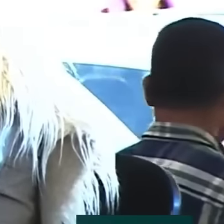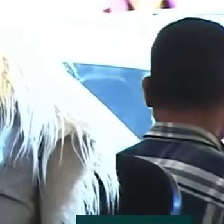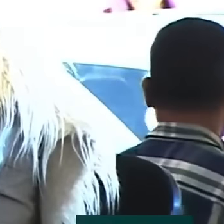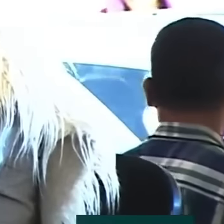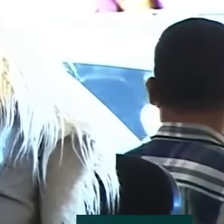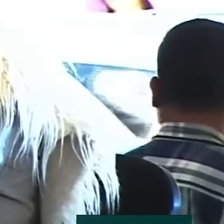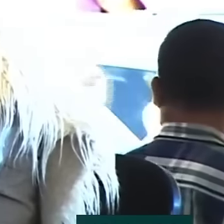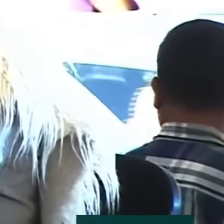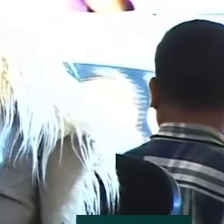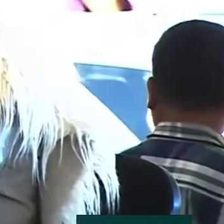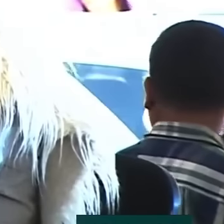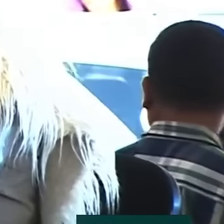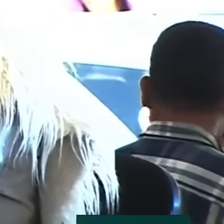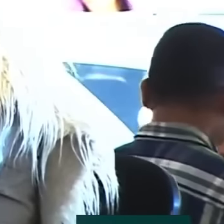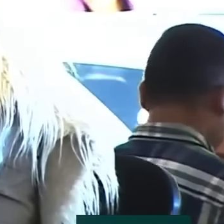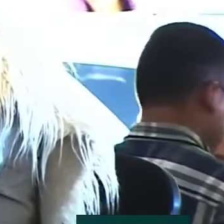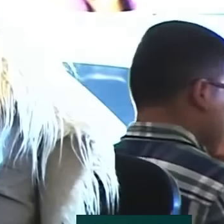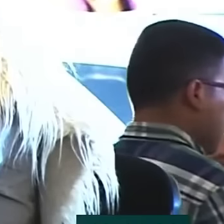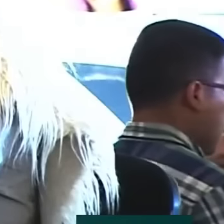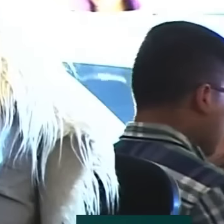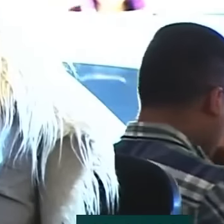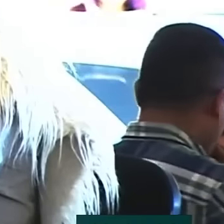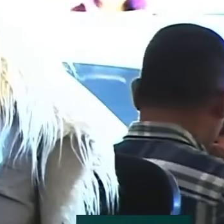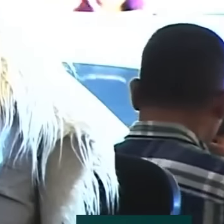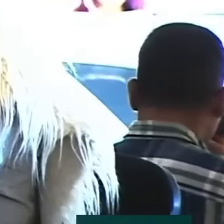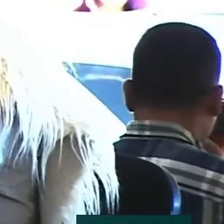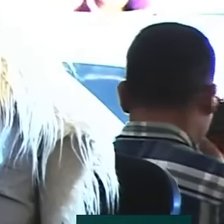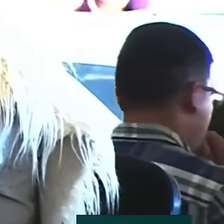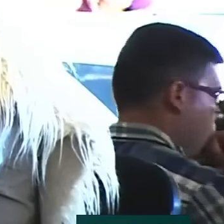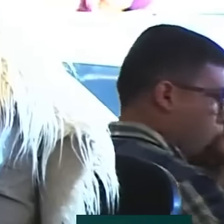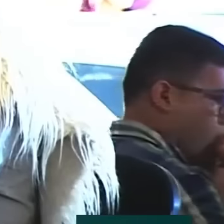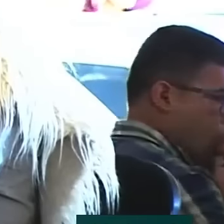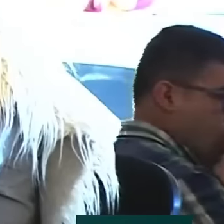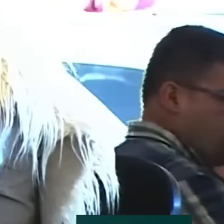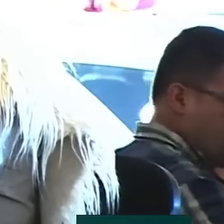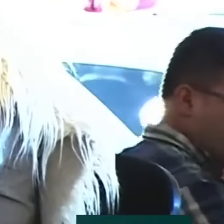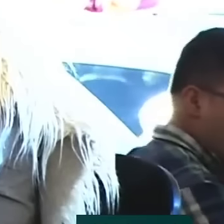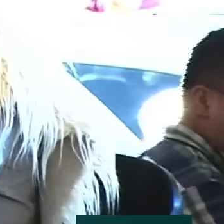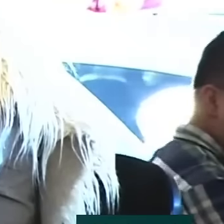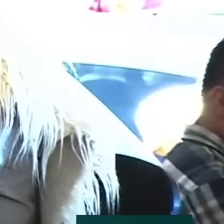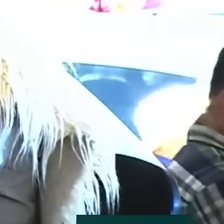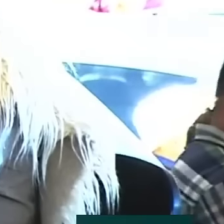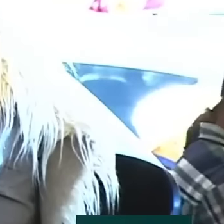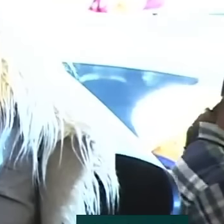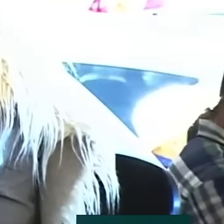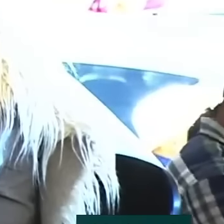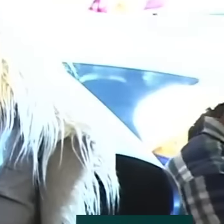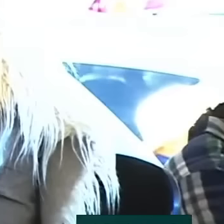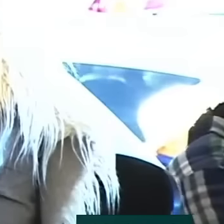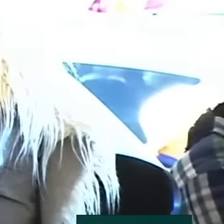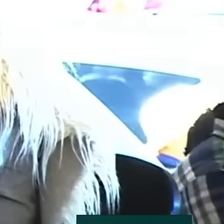Jueces juezas